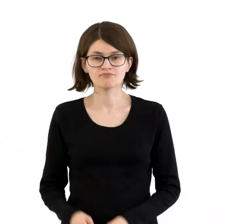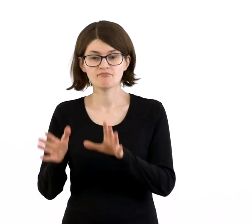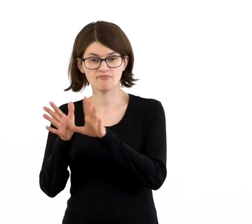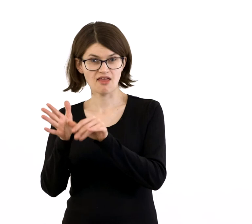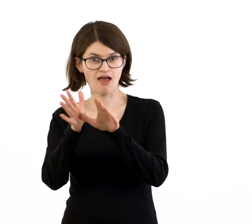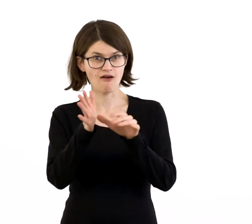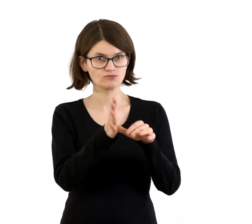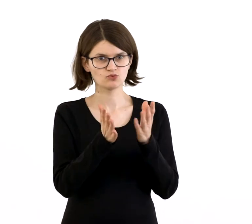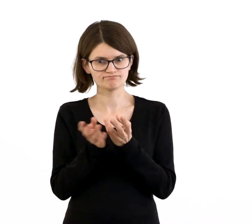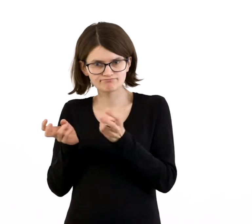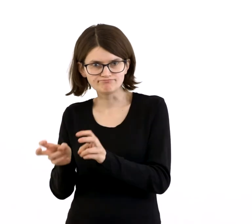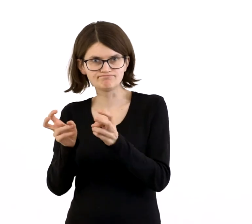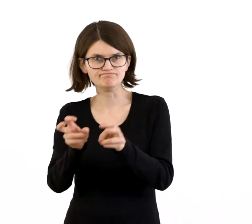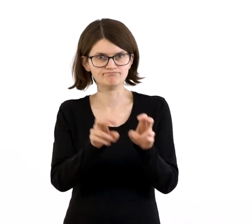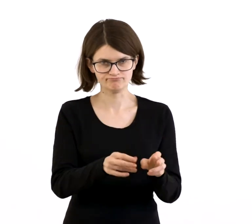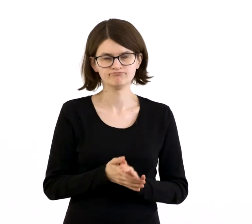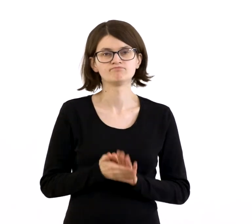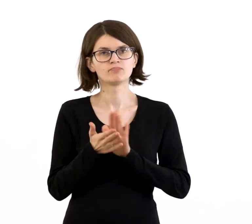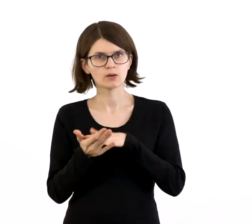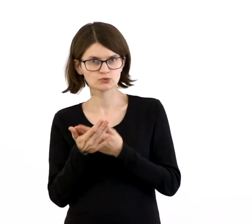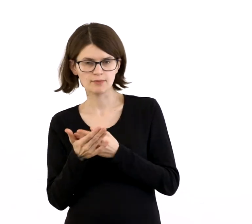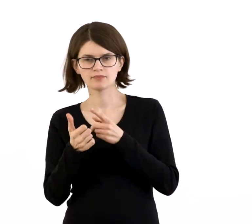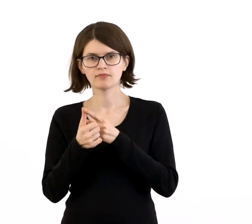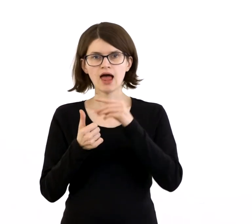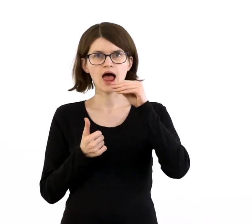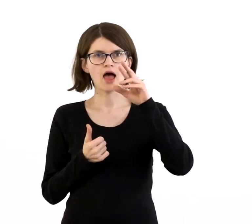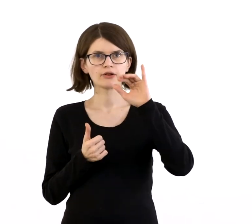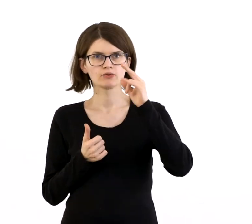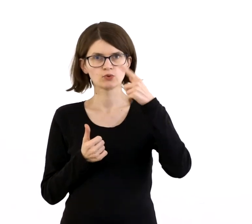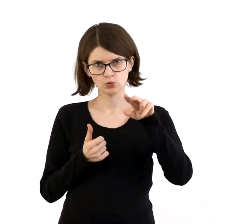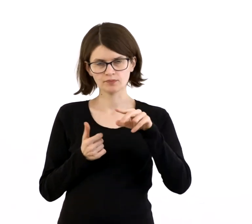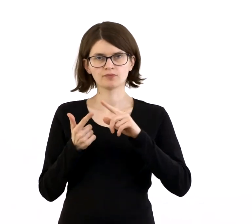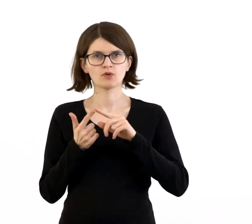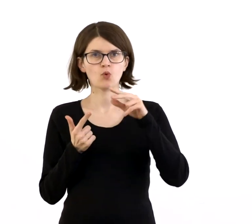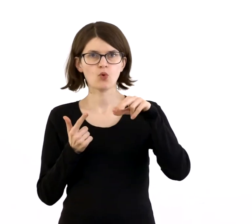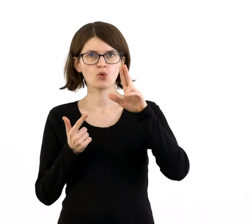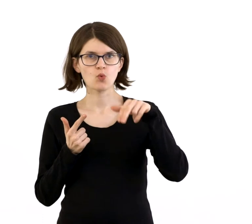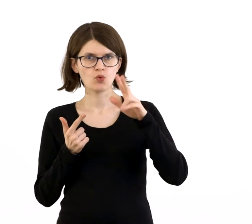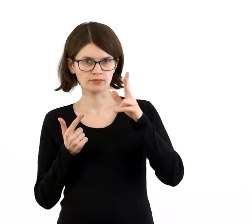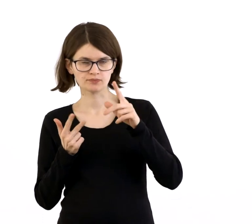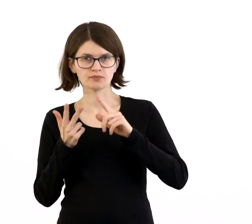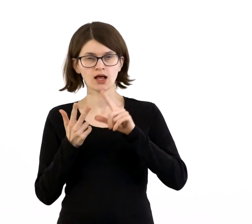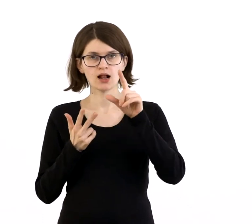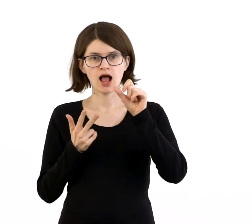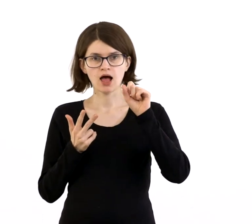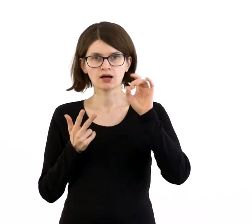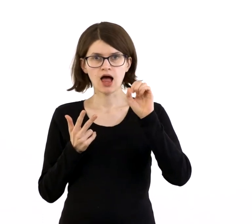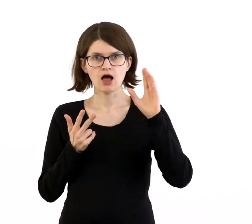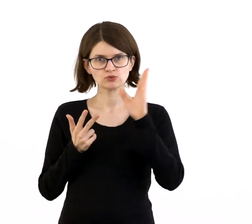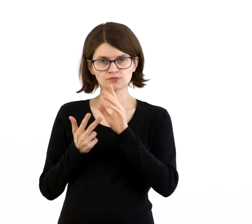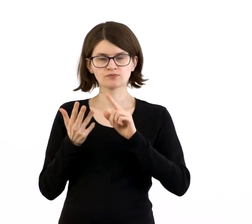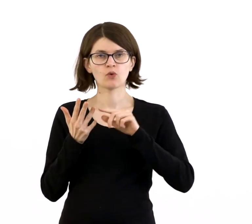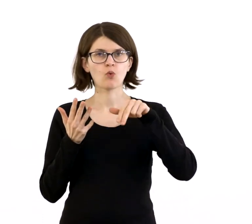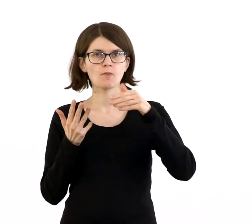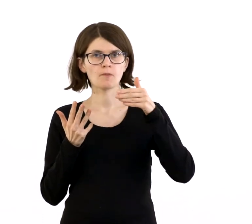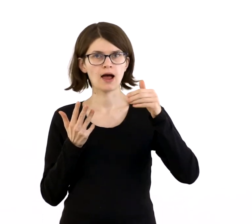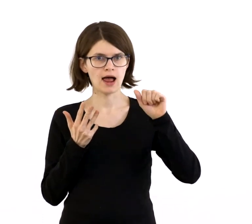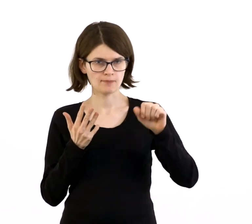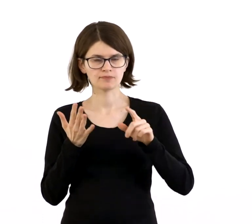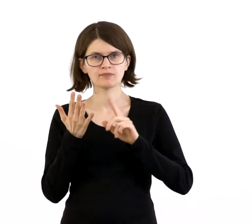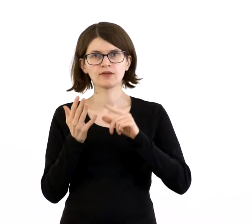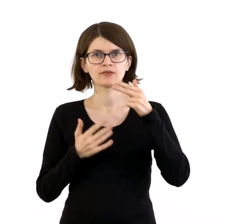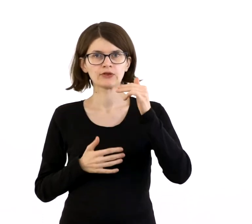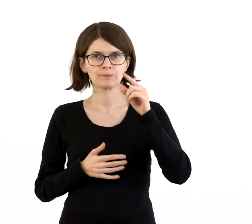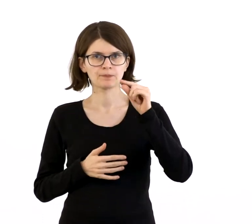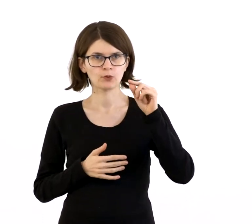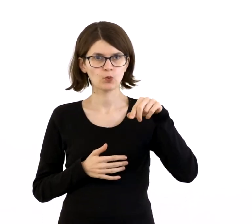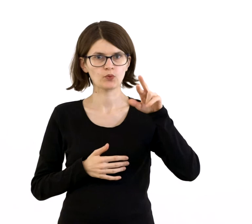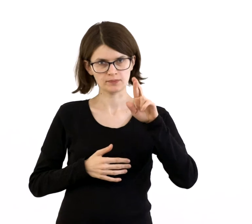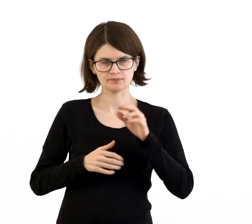Powstawały miasta takie jak: Eridu, Uruk, Lagasz, Umma, Nippur.